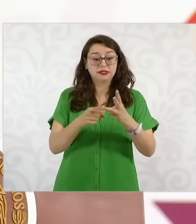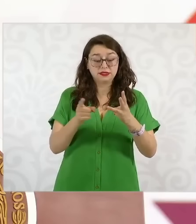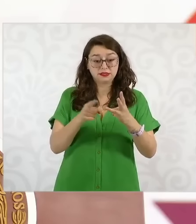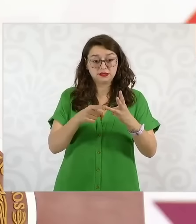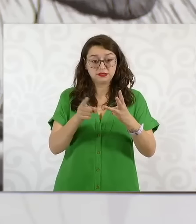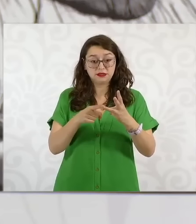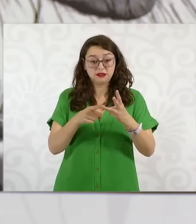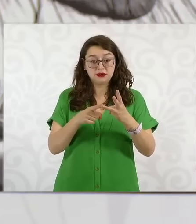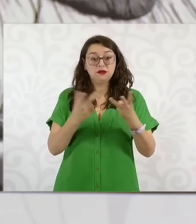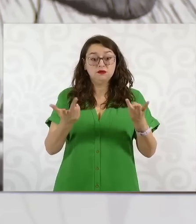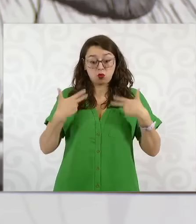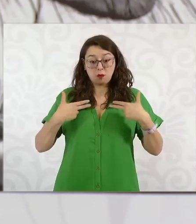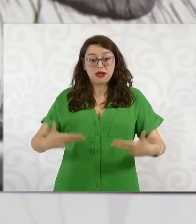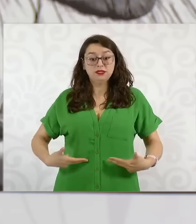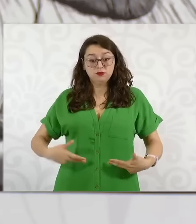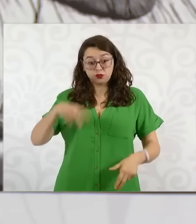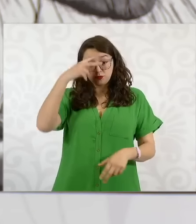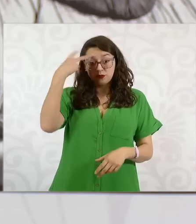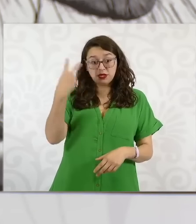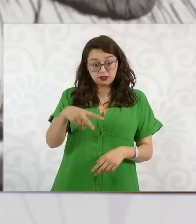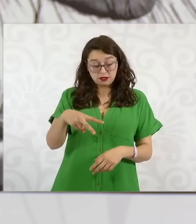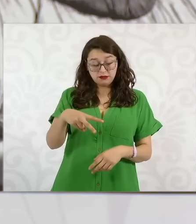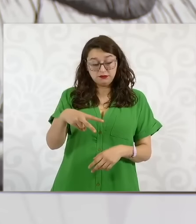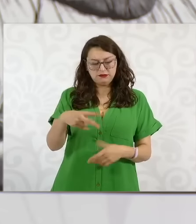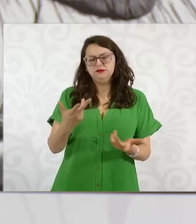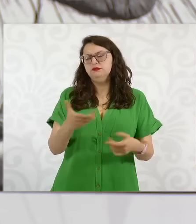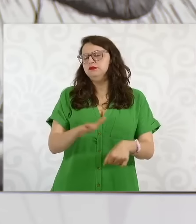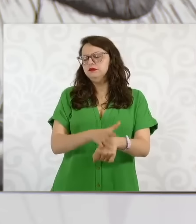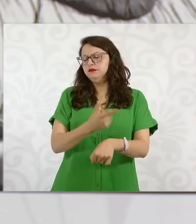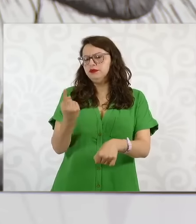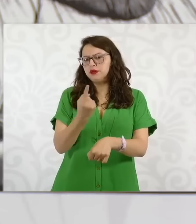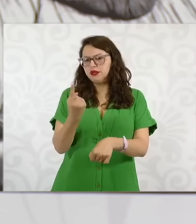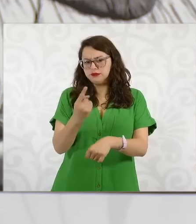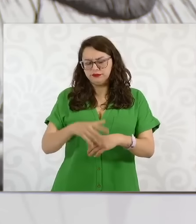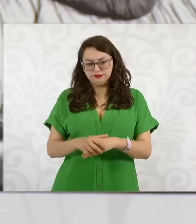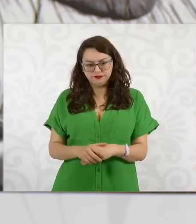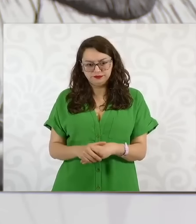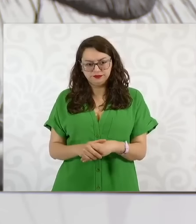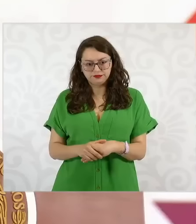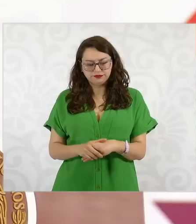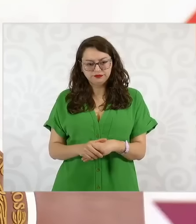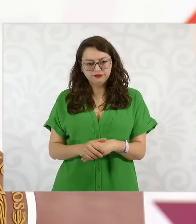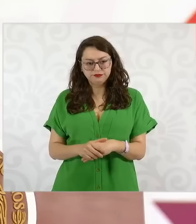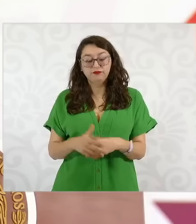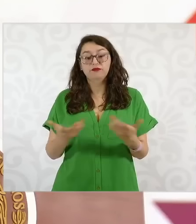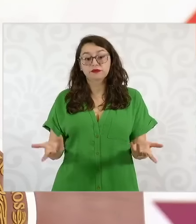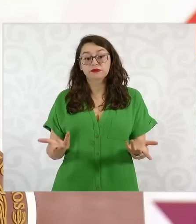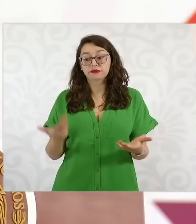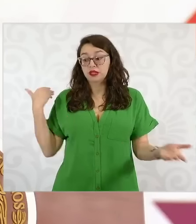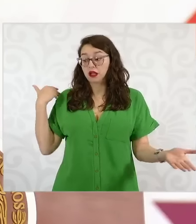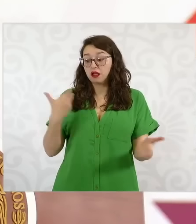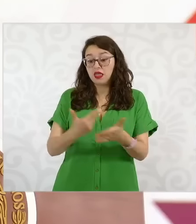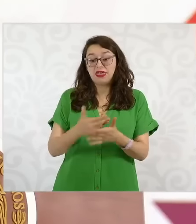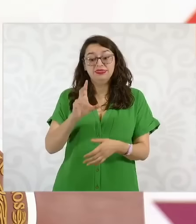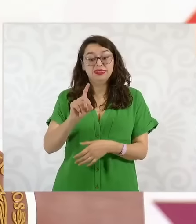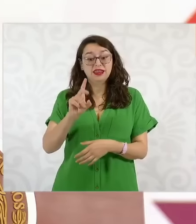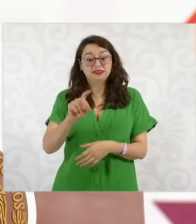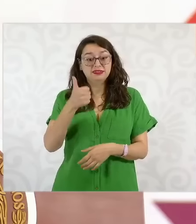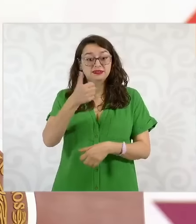es el humanismo mexicano. ¿Por qué? Recuerden que durante 36 años no aumentó el salario